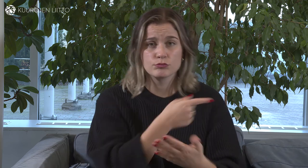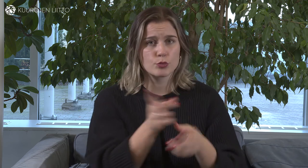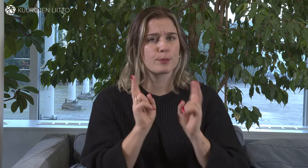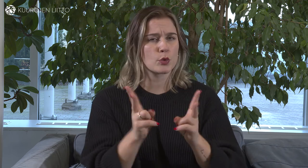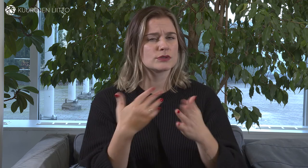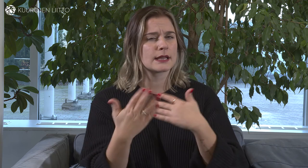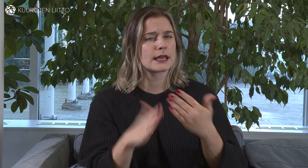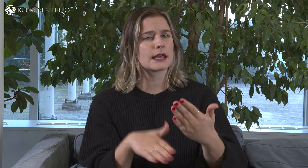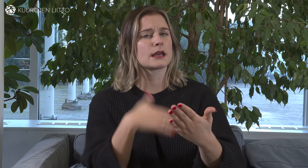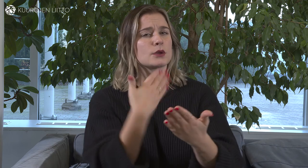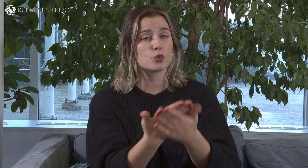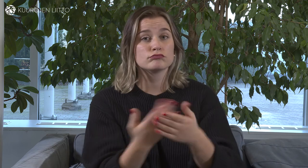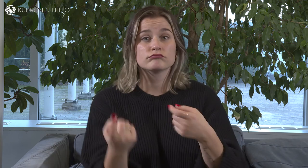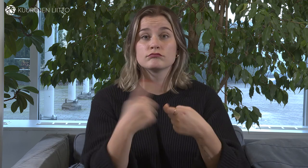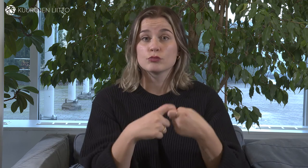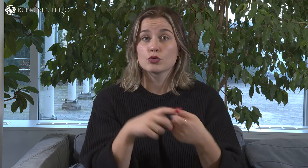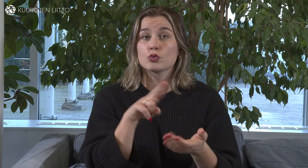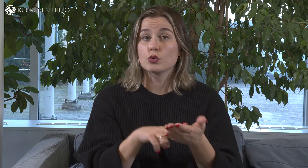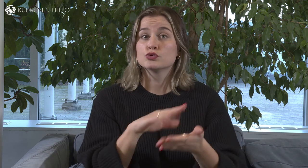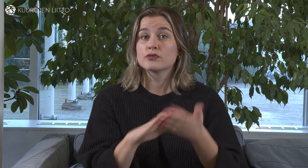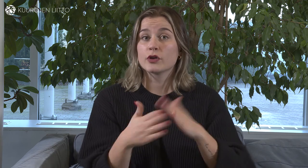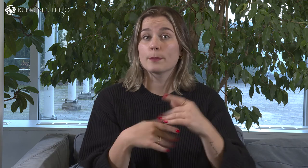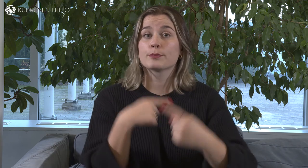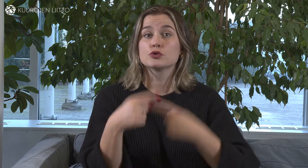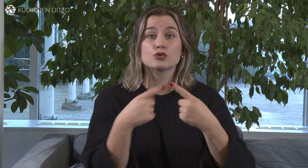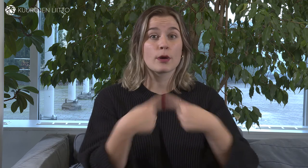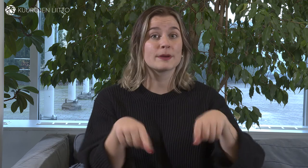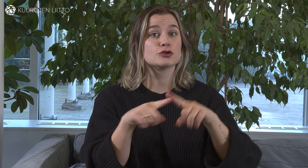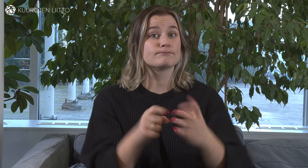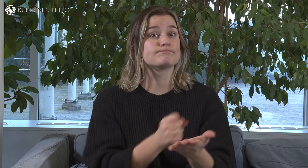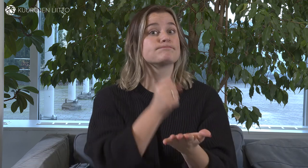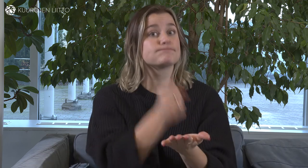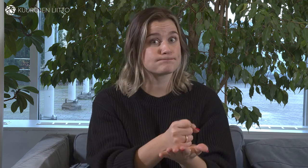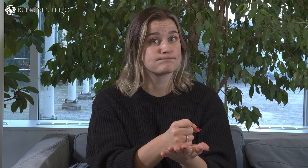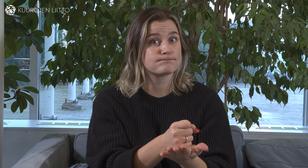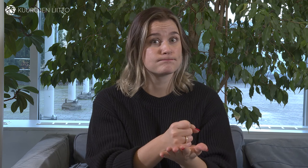sekä laatia ehdotus totuus- ja sovintoprosessin toteuttamisesta.